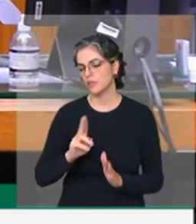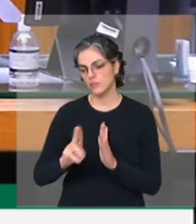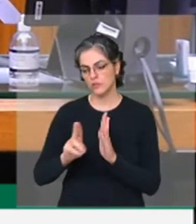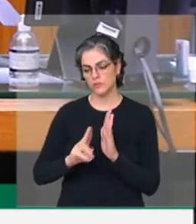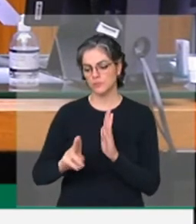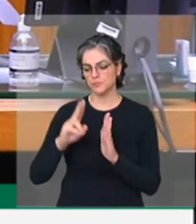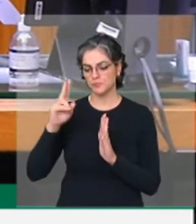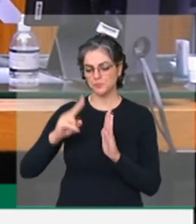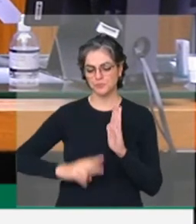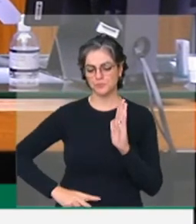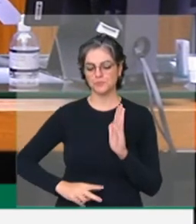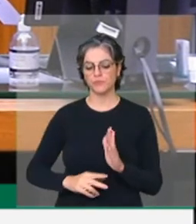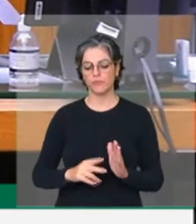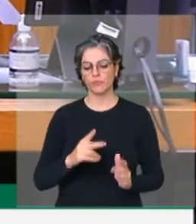PINHEIRINHO. PELO BLOCO PDT PODEMOS SOLIDARIEDADE PCDOB